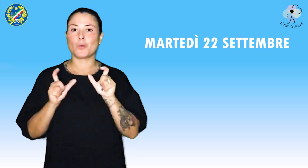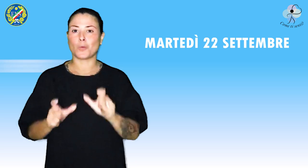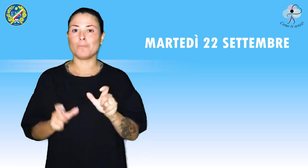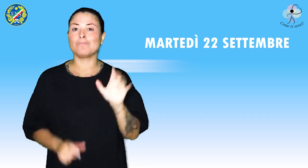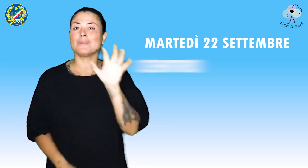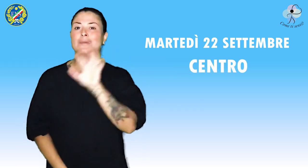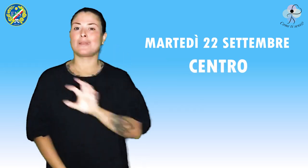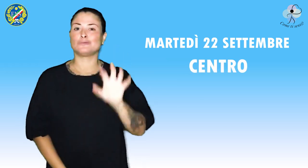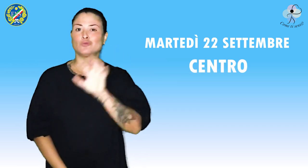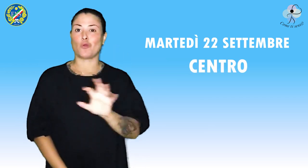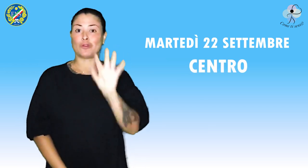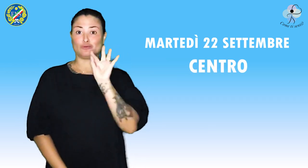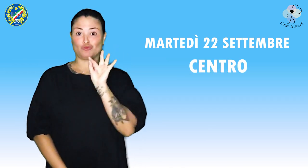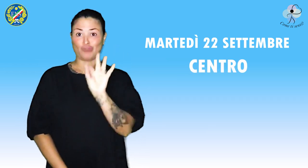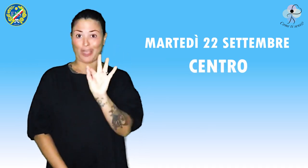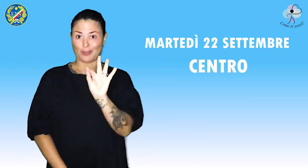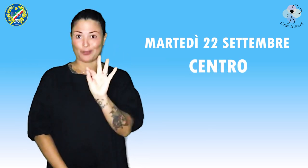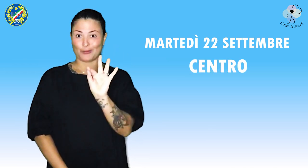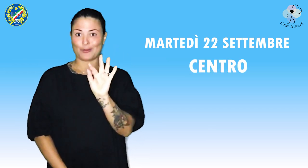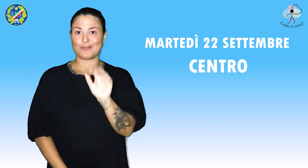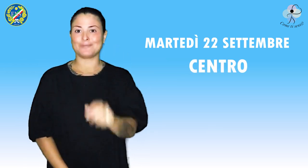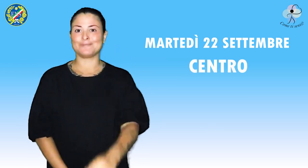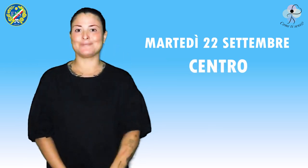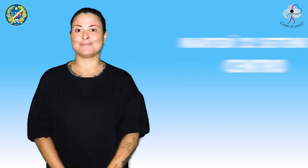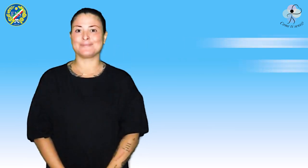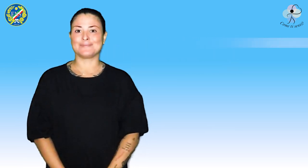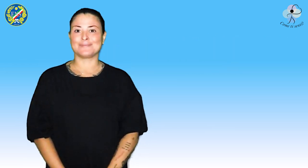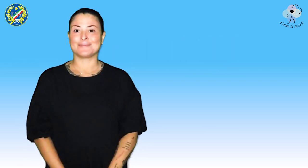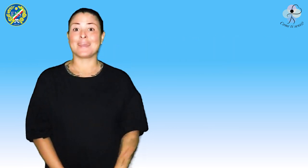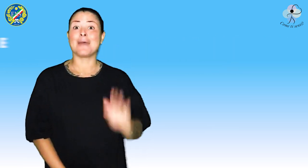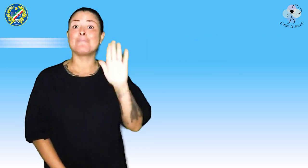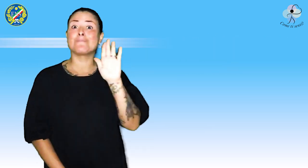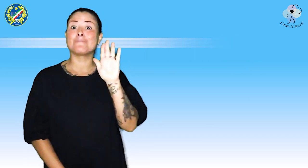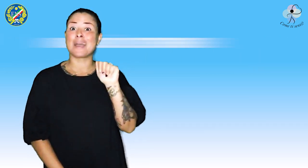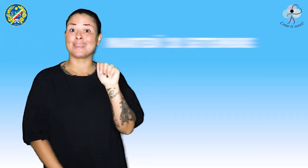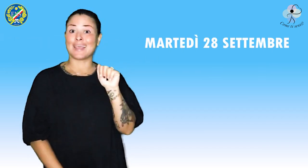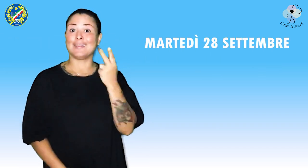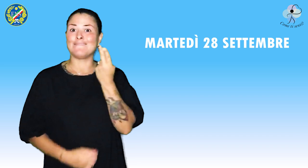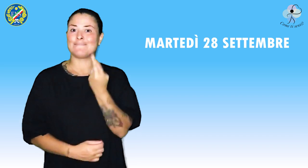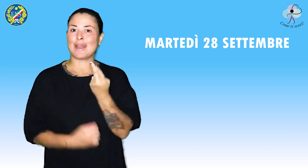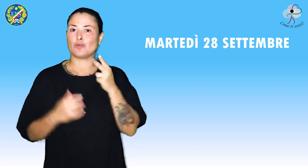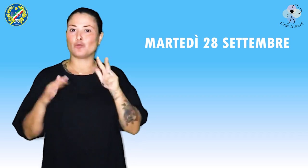Martedì 14 settembre per il nord.